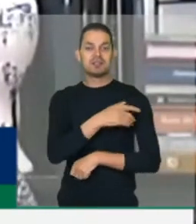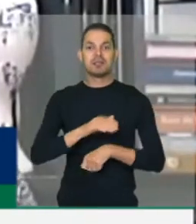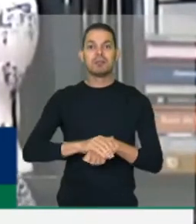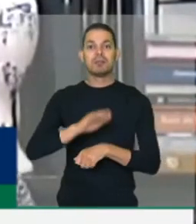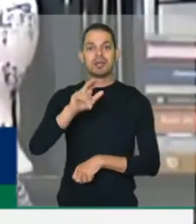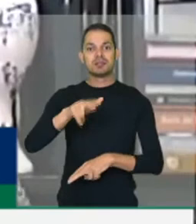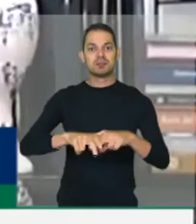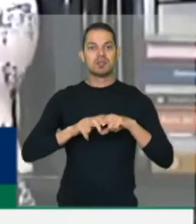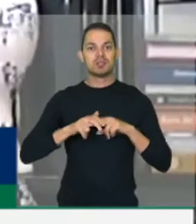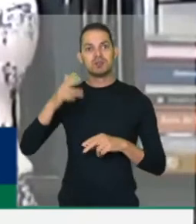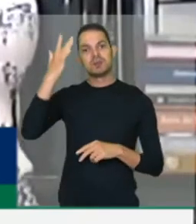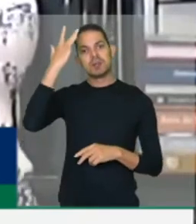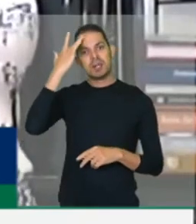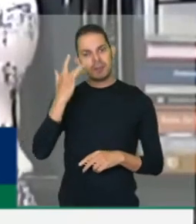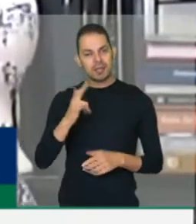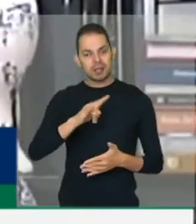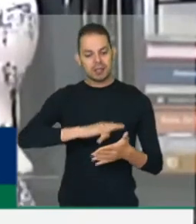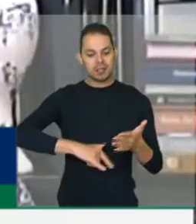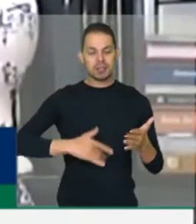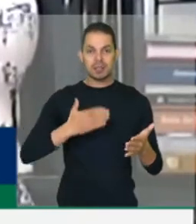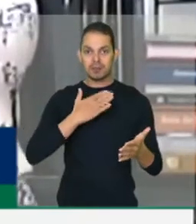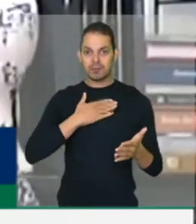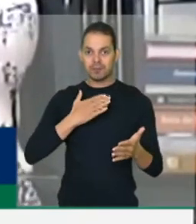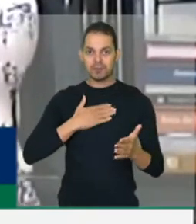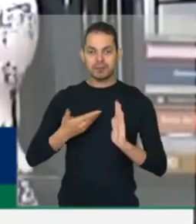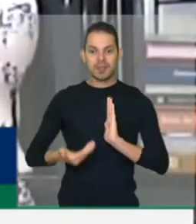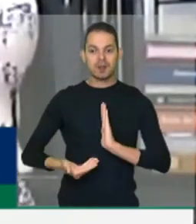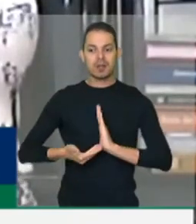POR ISSO AMANHÃ , ATENDENDO A UM REQUERIMENTO MEU, A CÂMARA DOS DEPUTADOS REALIZARÁUMA